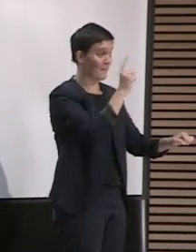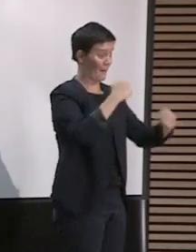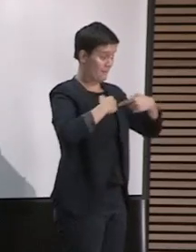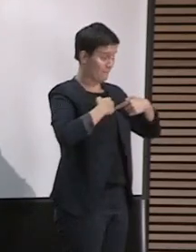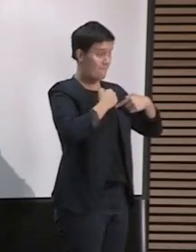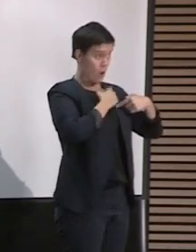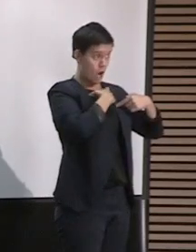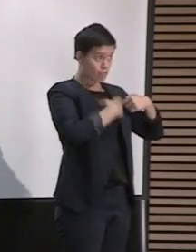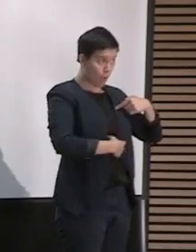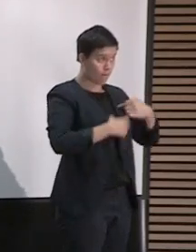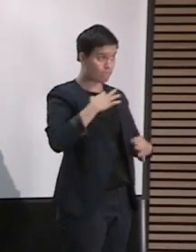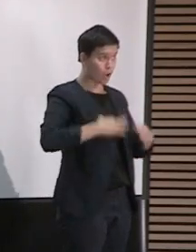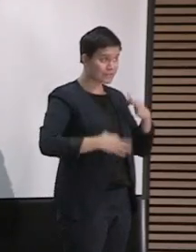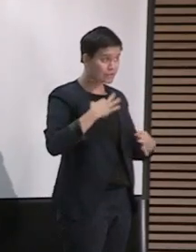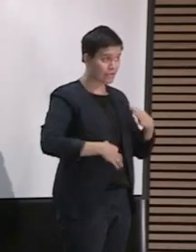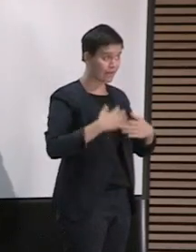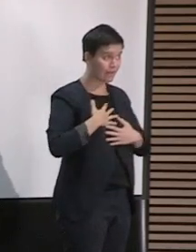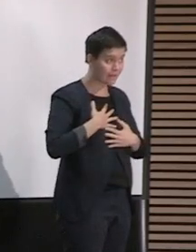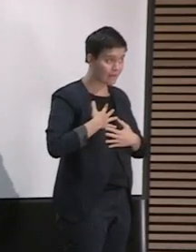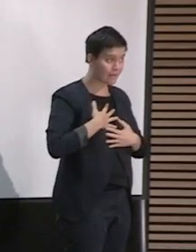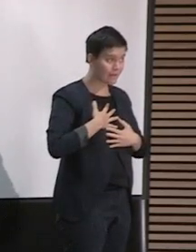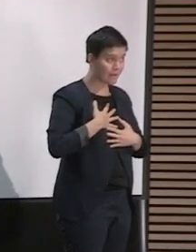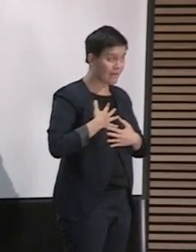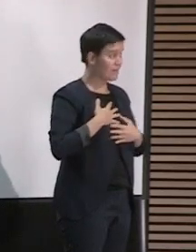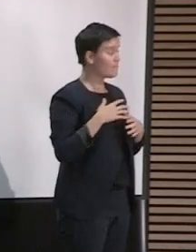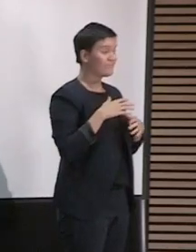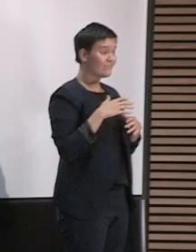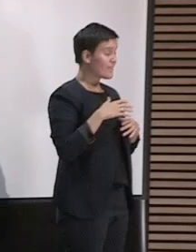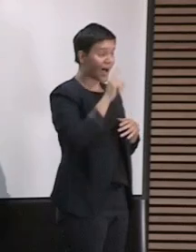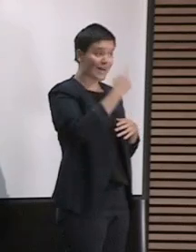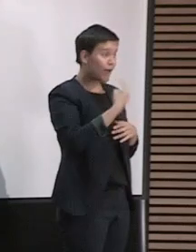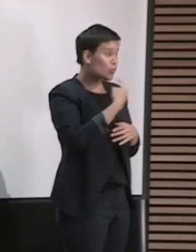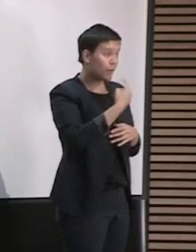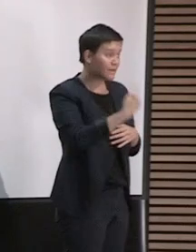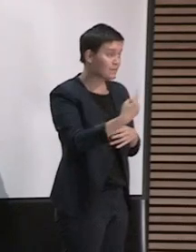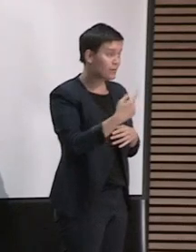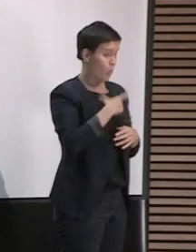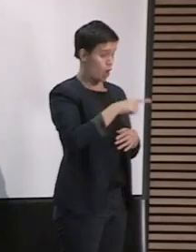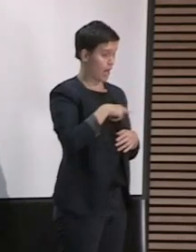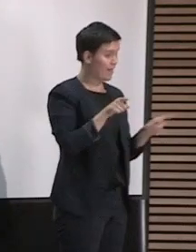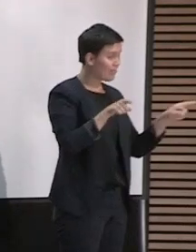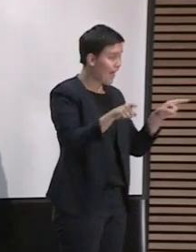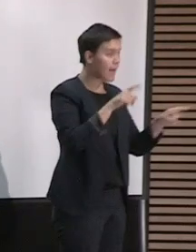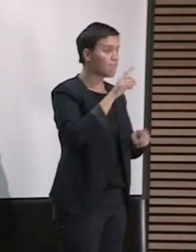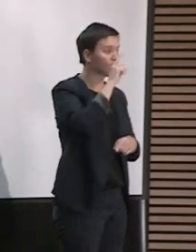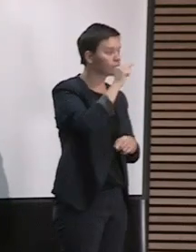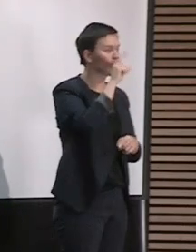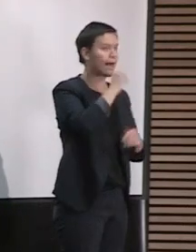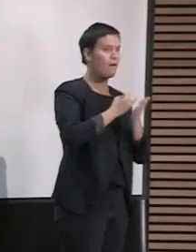tirohanga ma te iwi, a, he feaa, mo etahi taangata ka titiro ratou ki enei whakatau, a tera pea ka whakaara ake nga